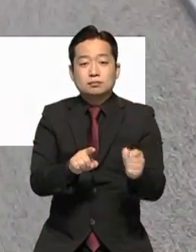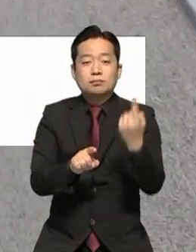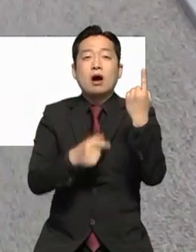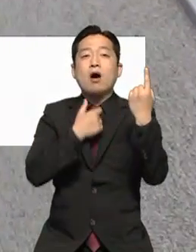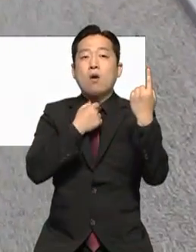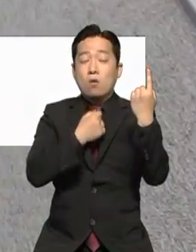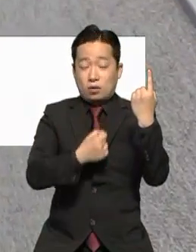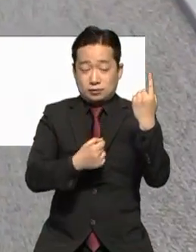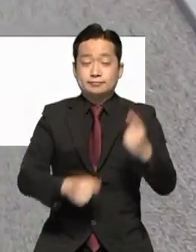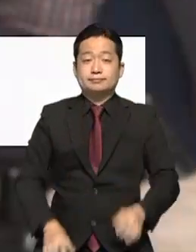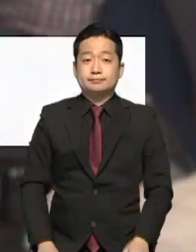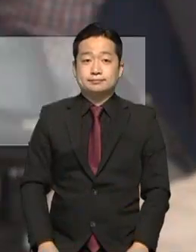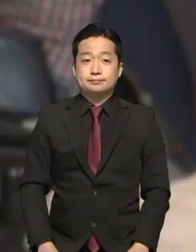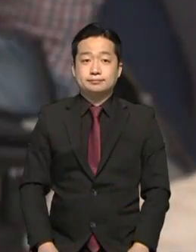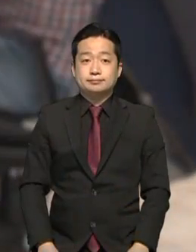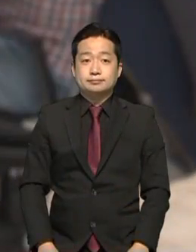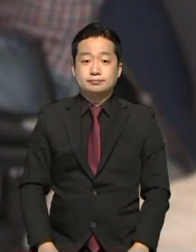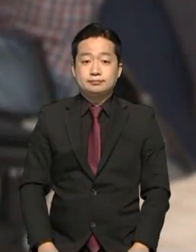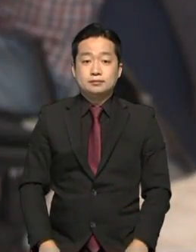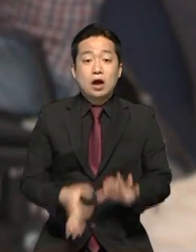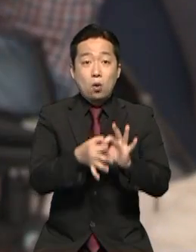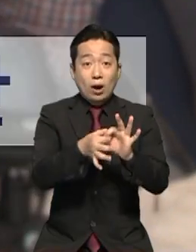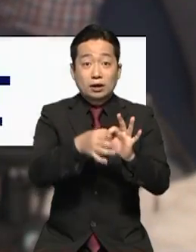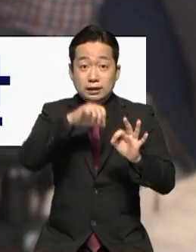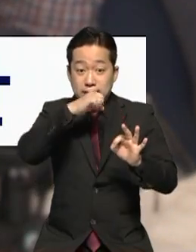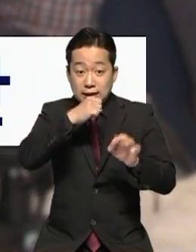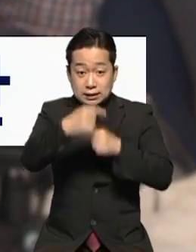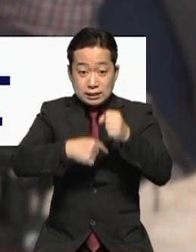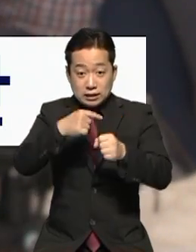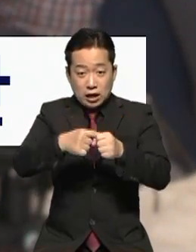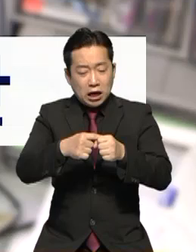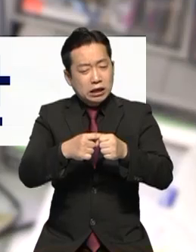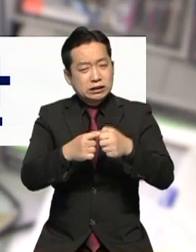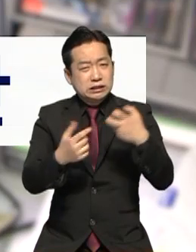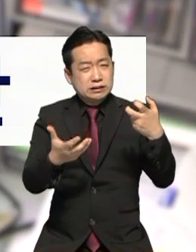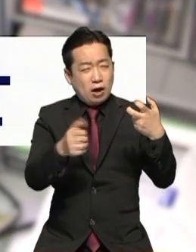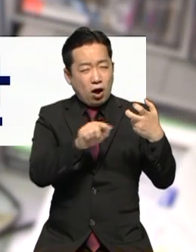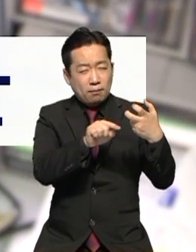(기자) 관련 예산으로 1년에 최소 70억 원에서 많게는 627억 원까지 들어갈 걸로